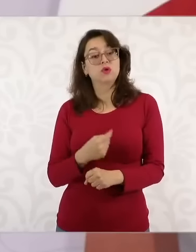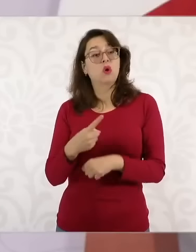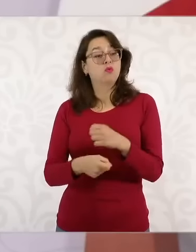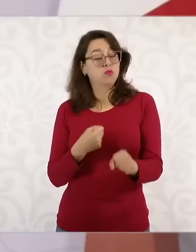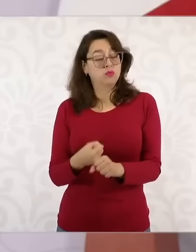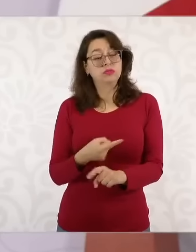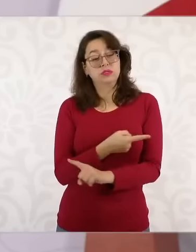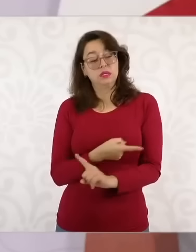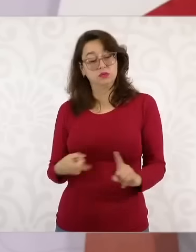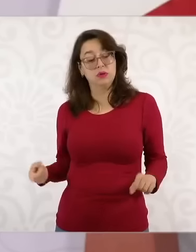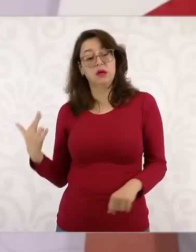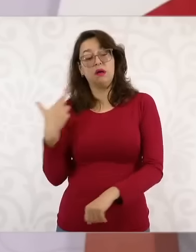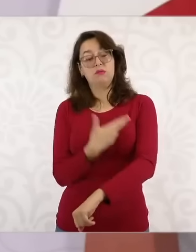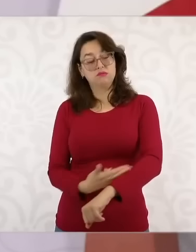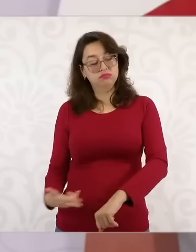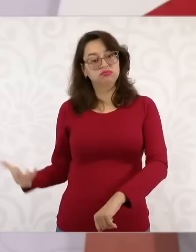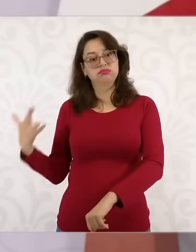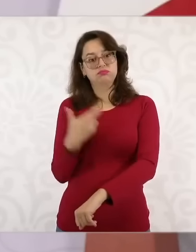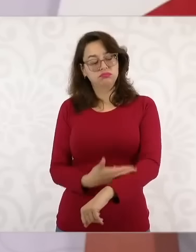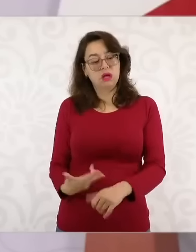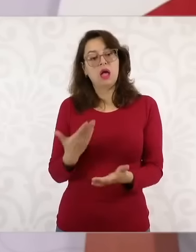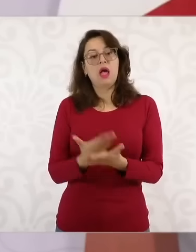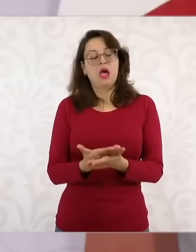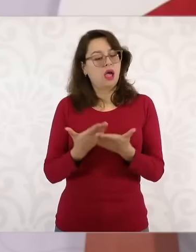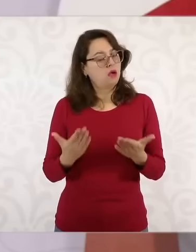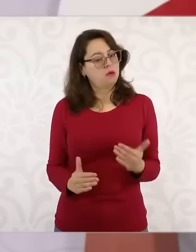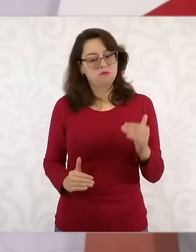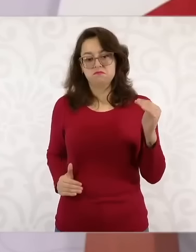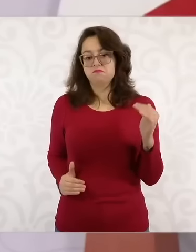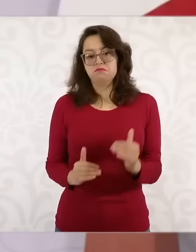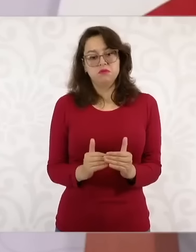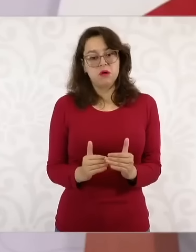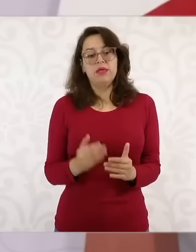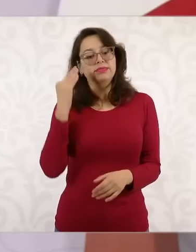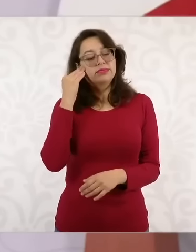los de los permisos de generación y aquí lo compactamos todo para hacerlo de manera mucho